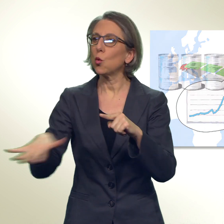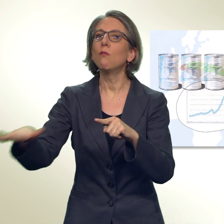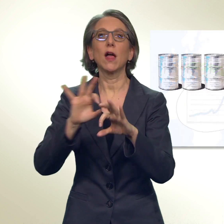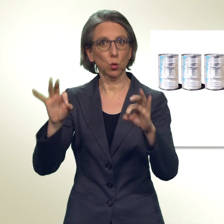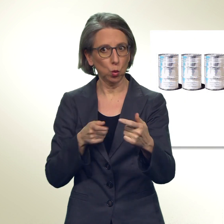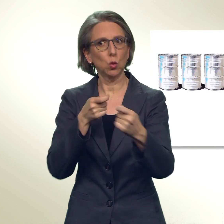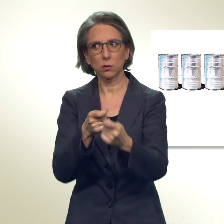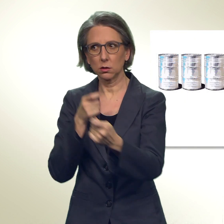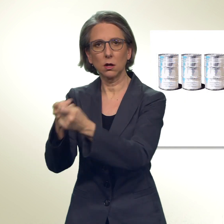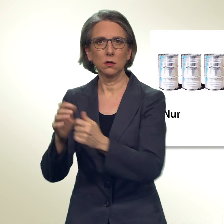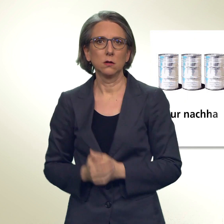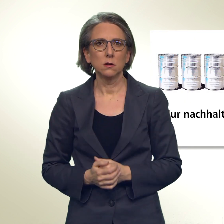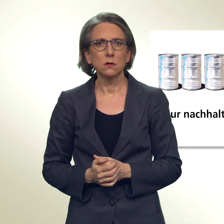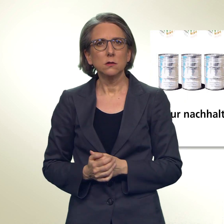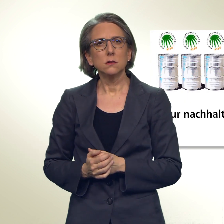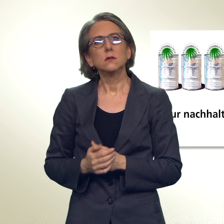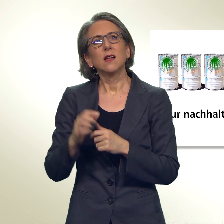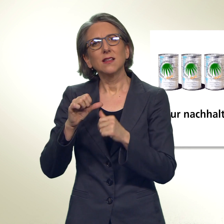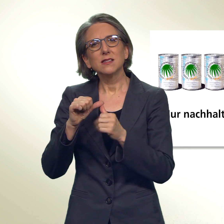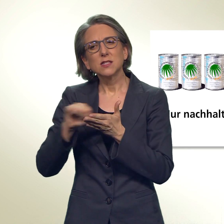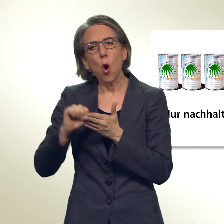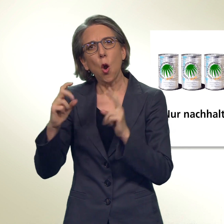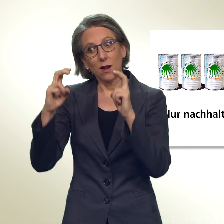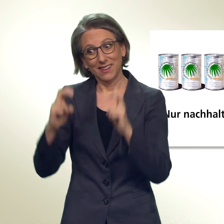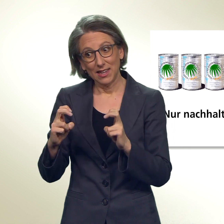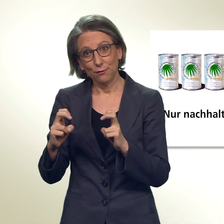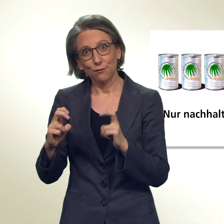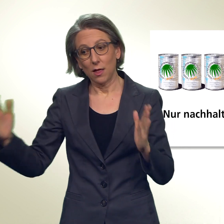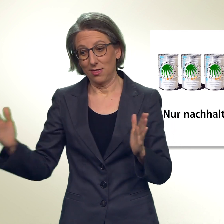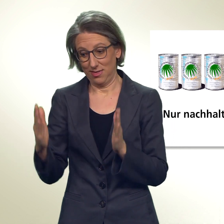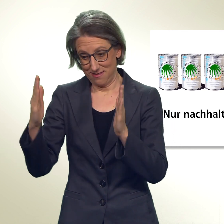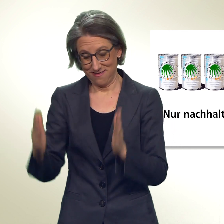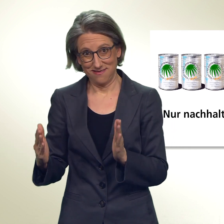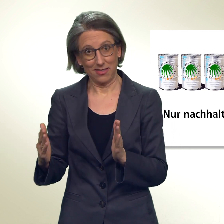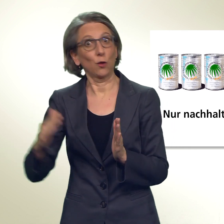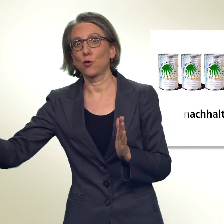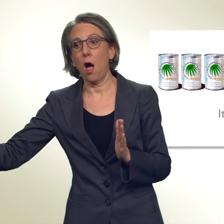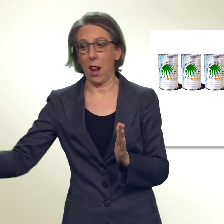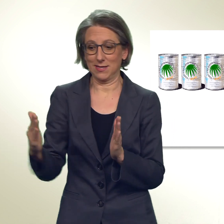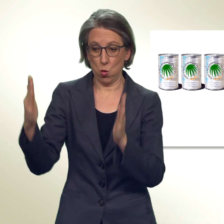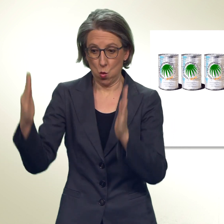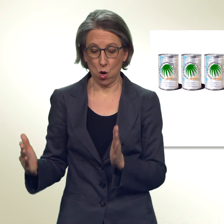Die tieferen Zölle gälten nur für nachhaltig produziertes Palmöl und nur für eine beschränkte Menge.